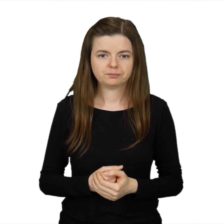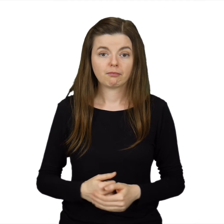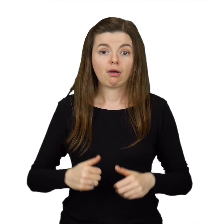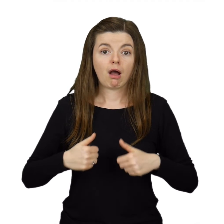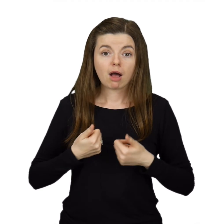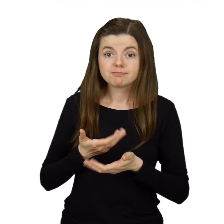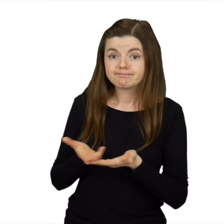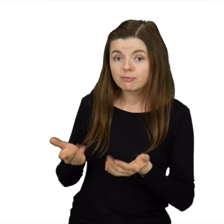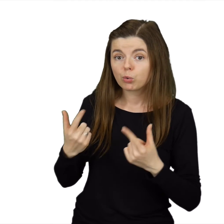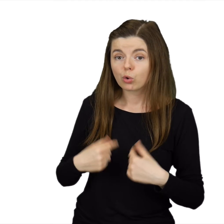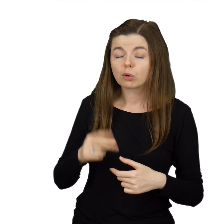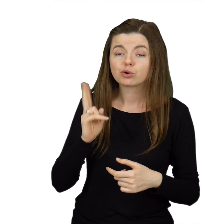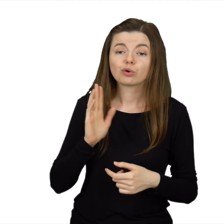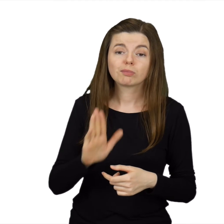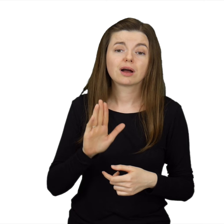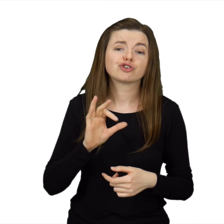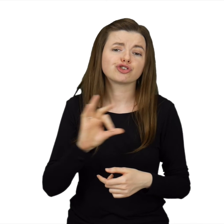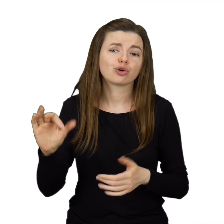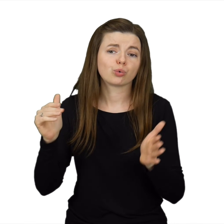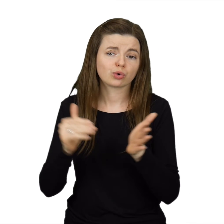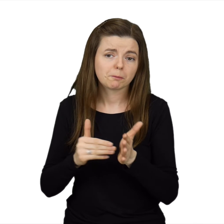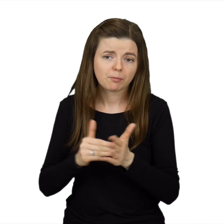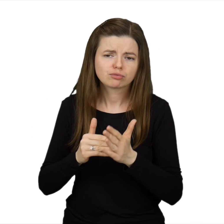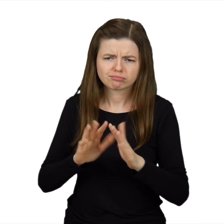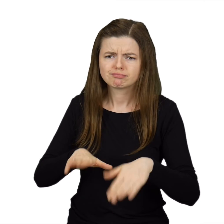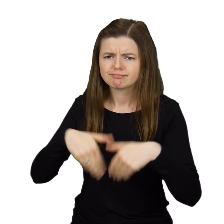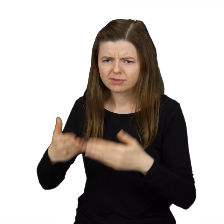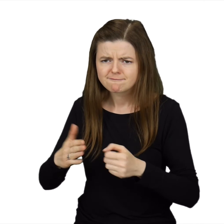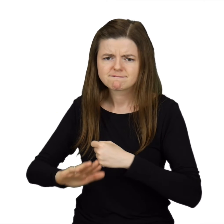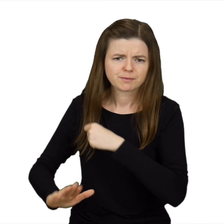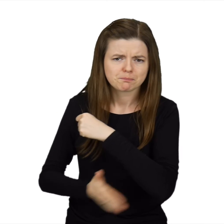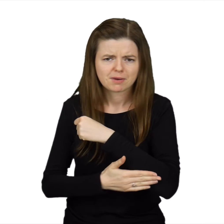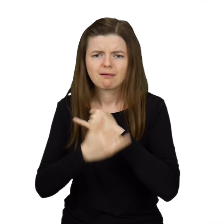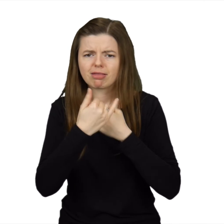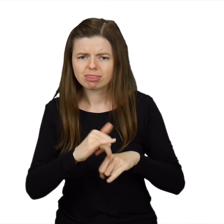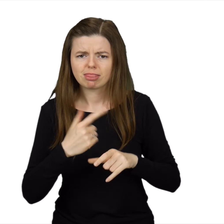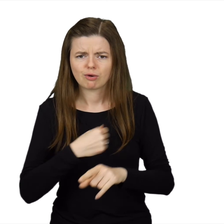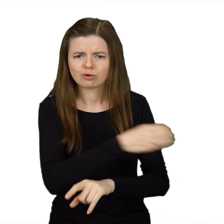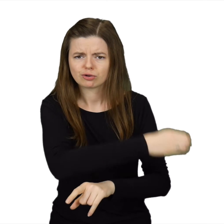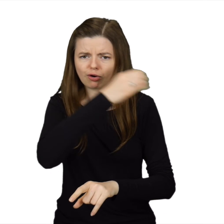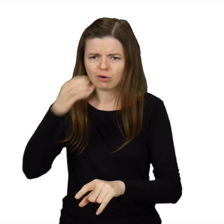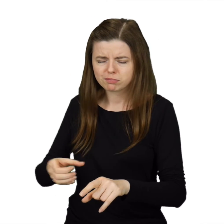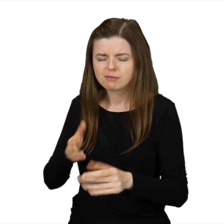W celu zapewnienia osobom ze szczególnymi potrzebami wsparcia innej osoby